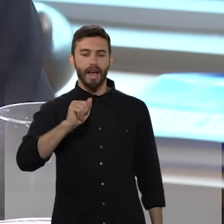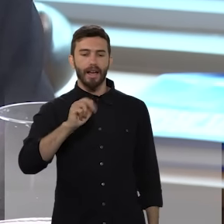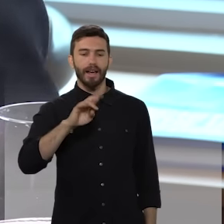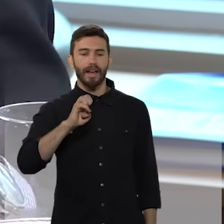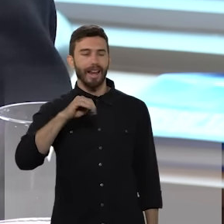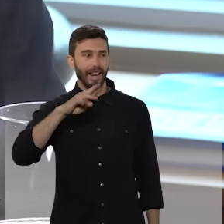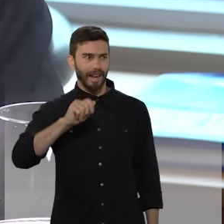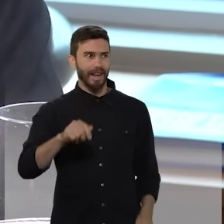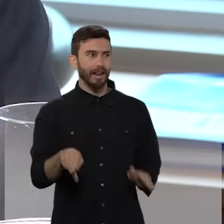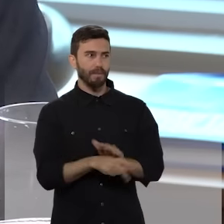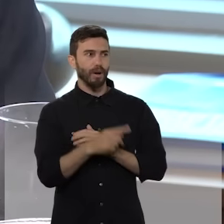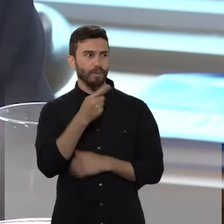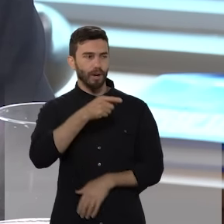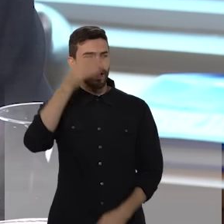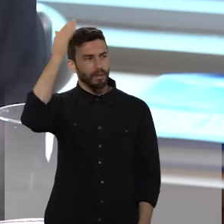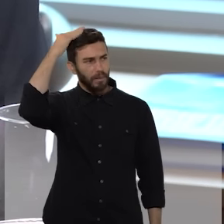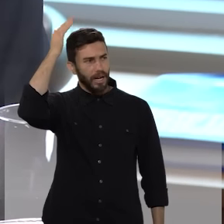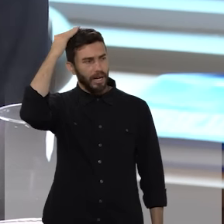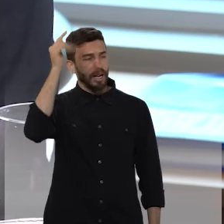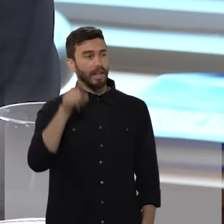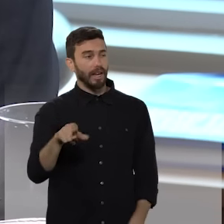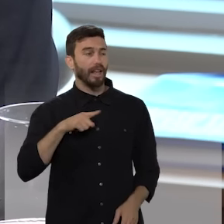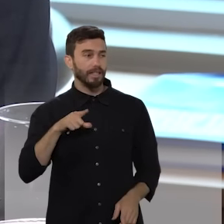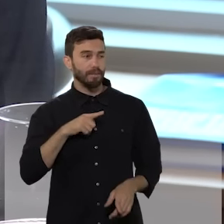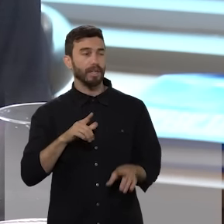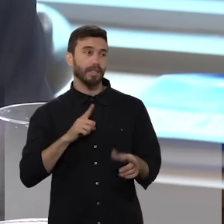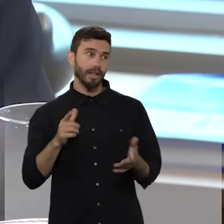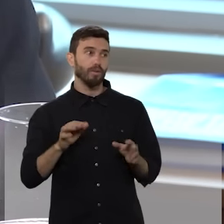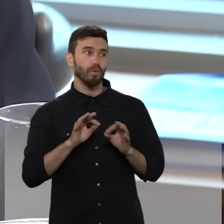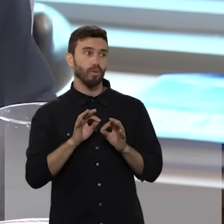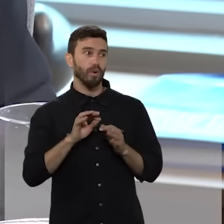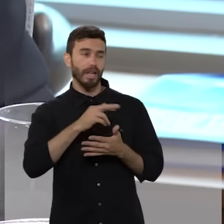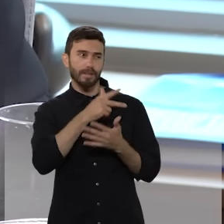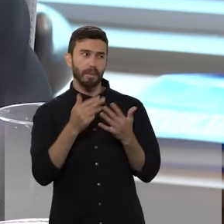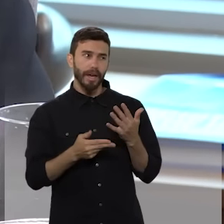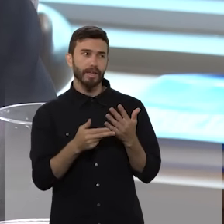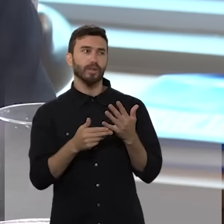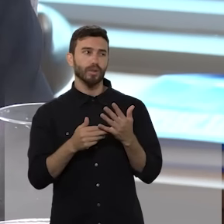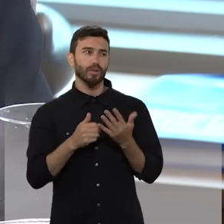Mas lá também tem um aspecto logístico bastante importante, não só pelo teu setor,